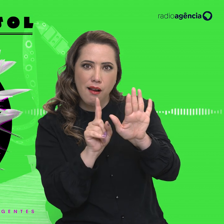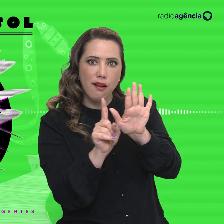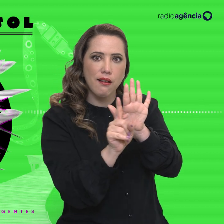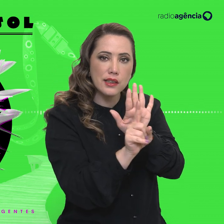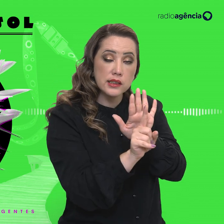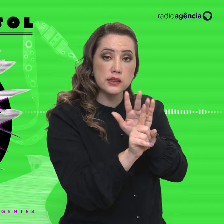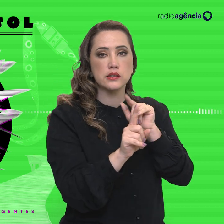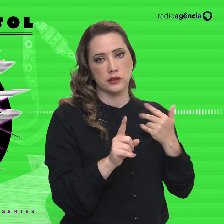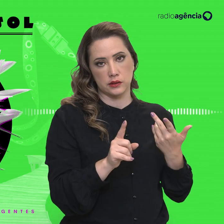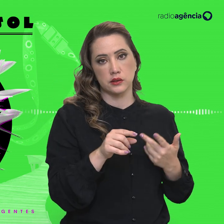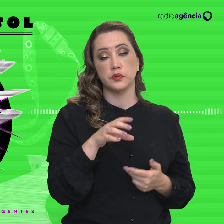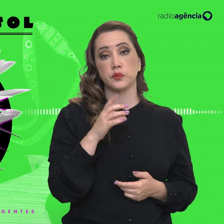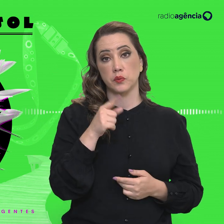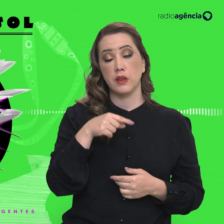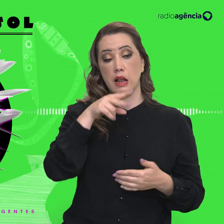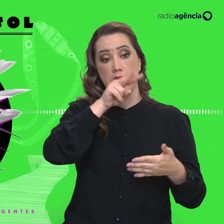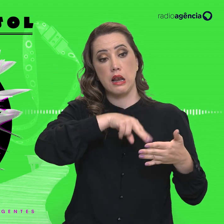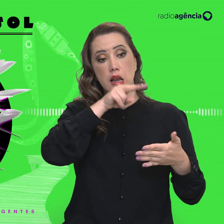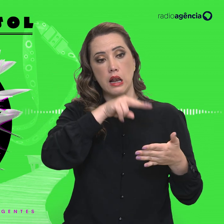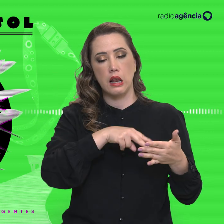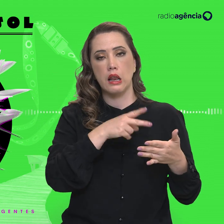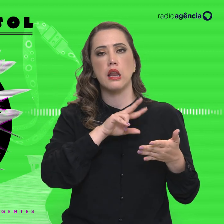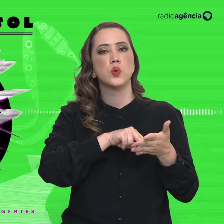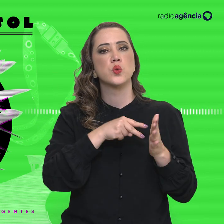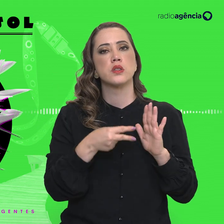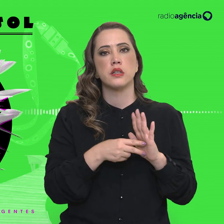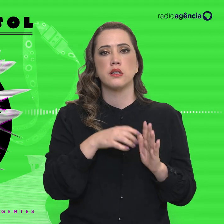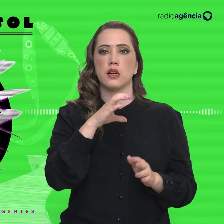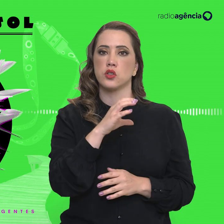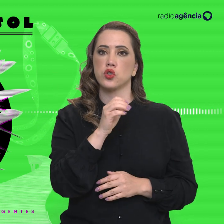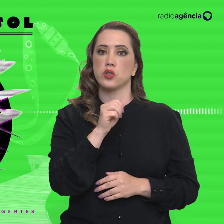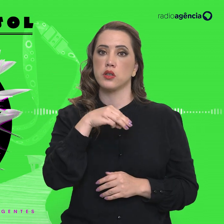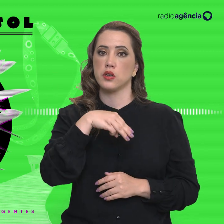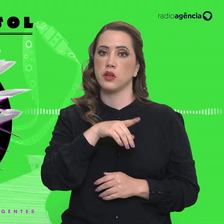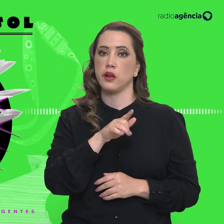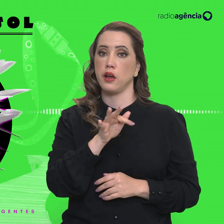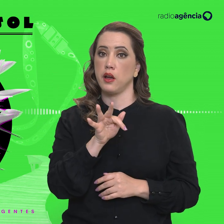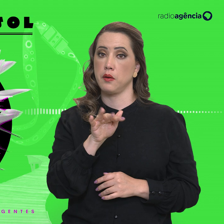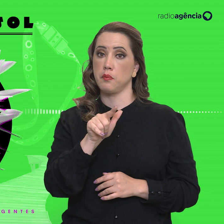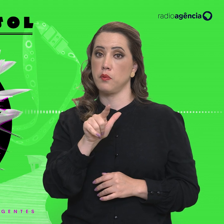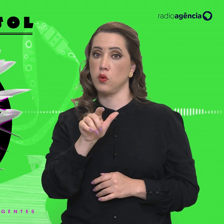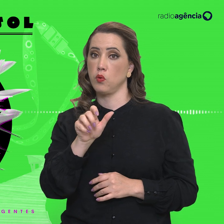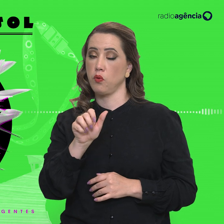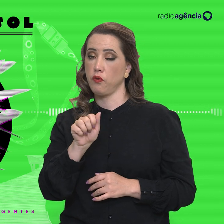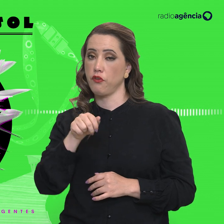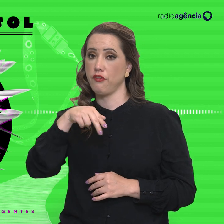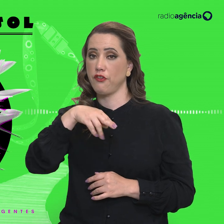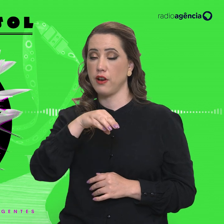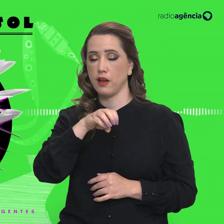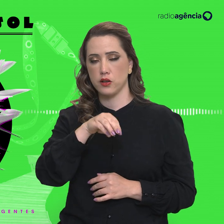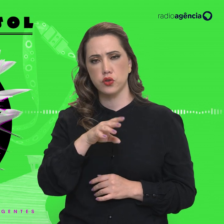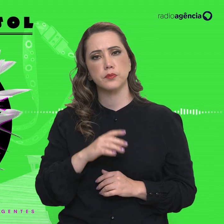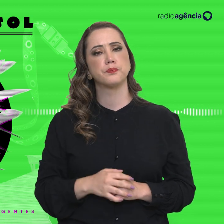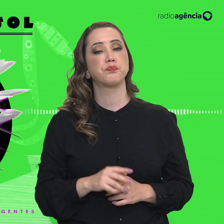[voz de IA] Marizete lendo conceitos. [mudando o canal da tv] 🎶 [Áudio com qualidade de rádio FM antigo 🎶] [Marizete] Camuflagem no dicionário é o ato ou efeito de se camuflar ou de se disfarçar.